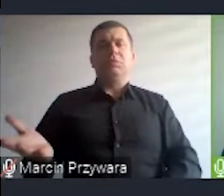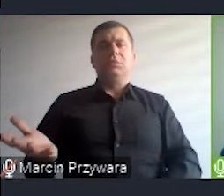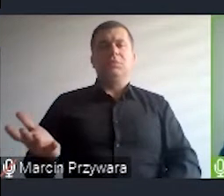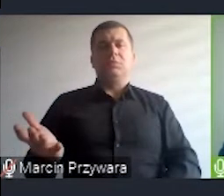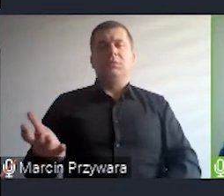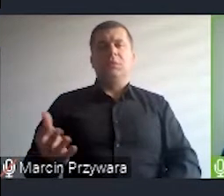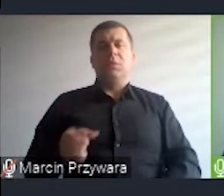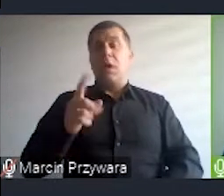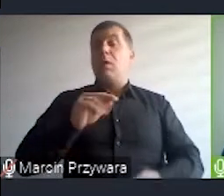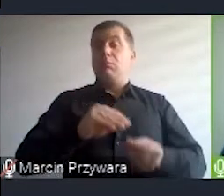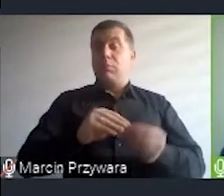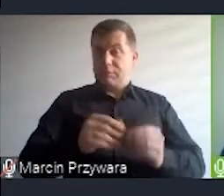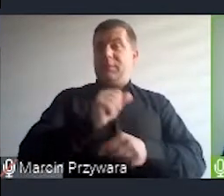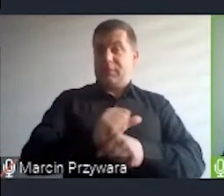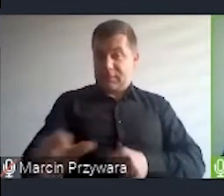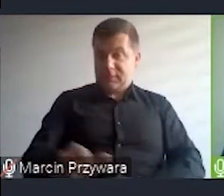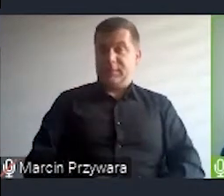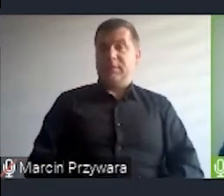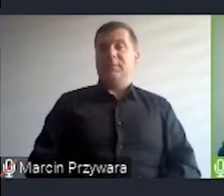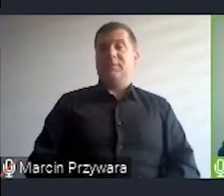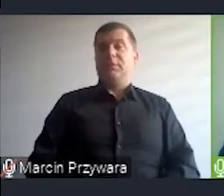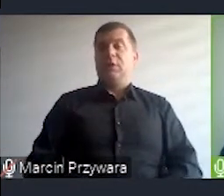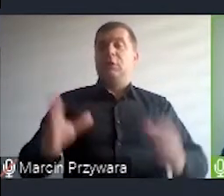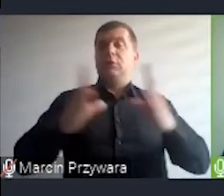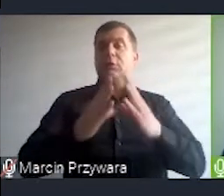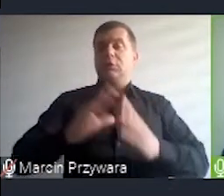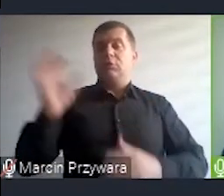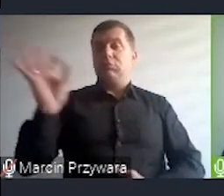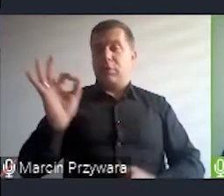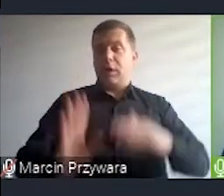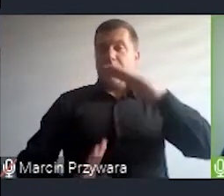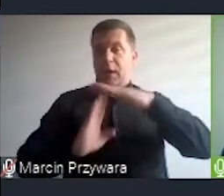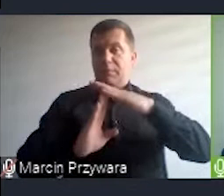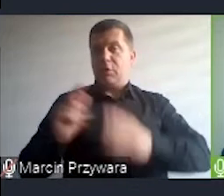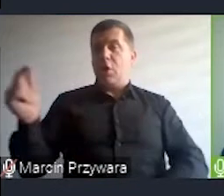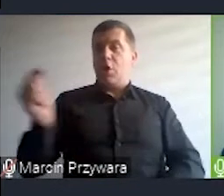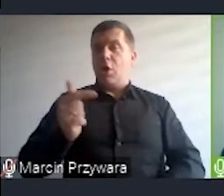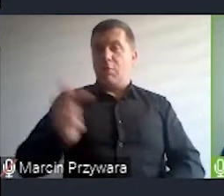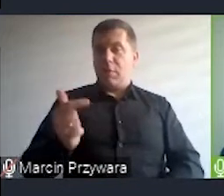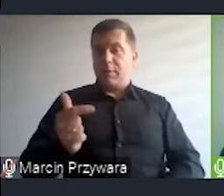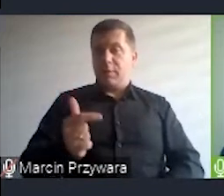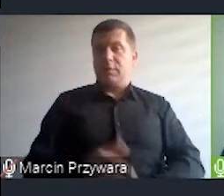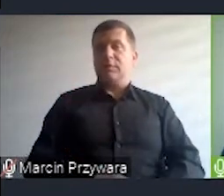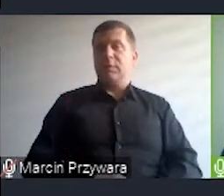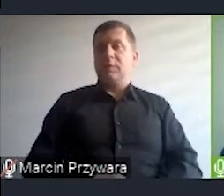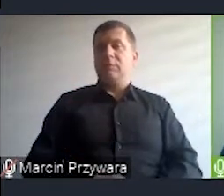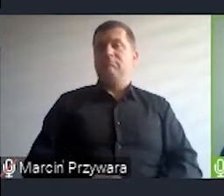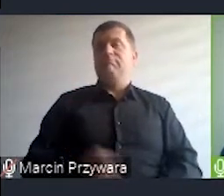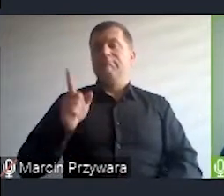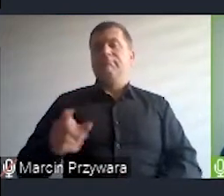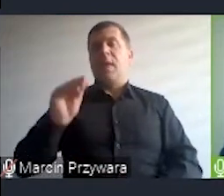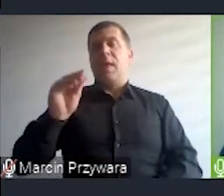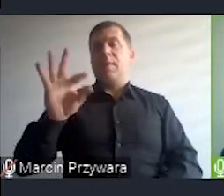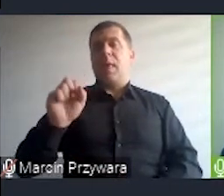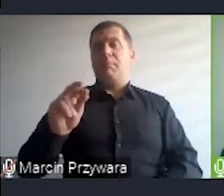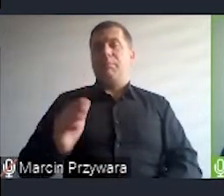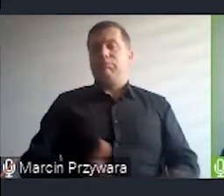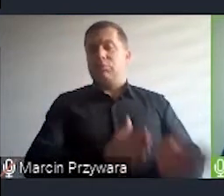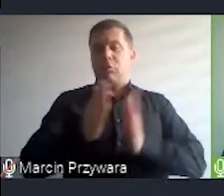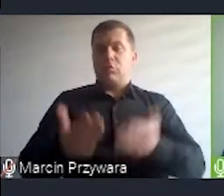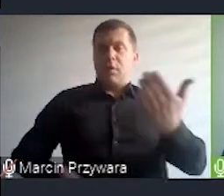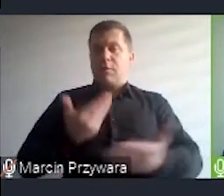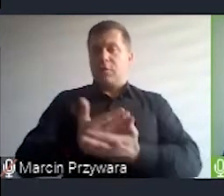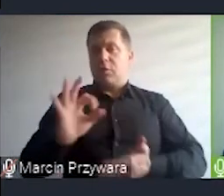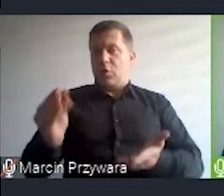Otóż problem jest, bo 10 % limit obowiązywał na etapie przegotowania wniosku o dofinansowanie,